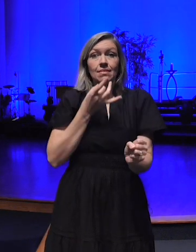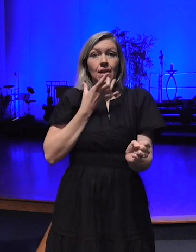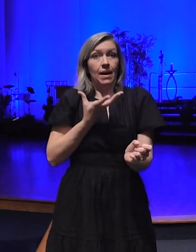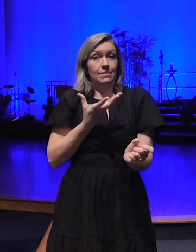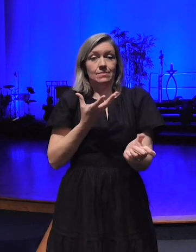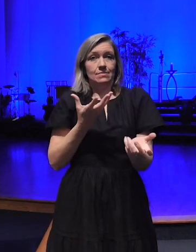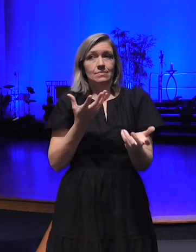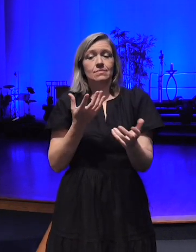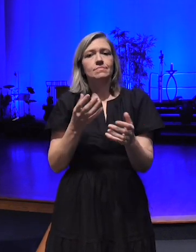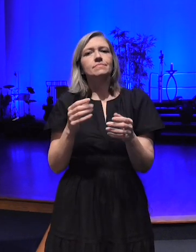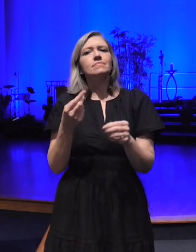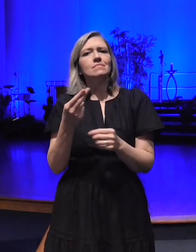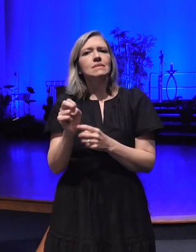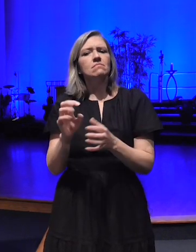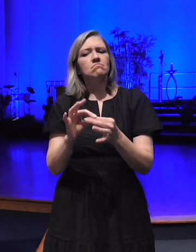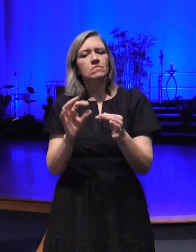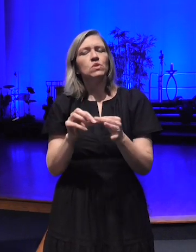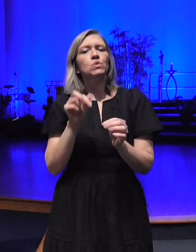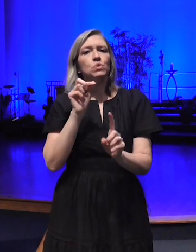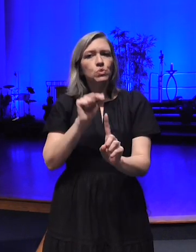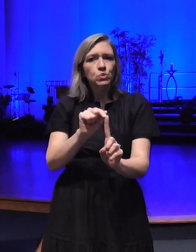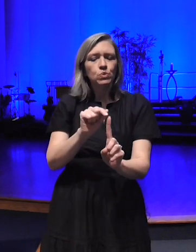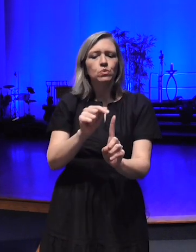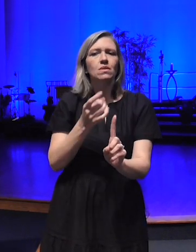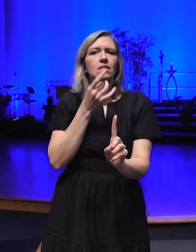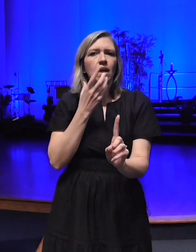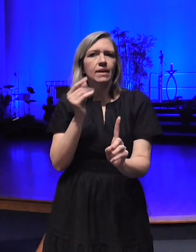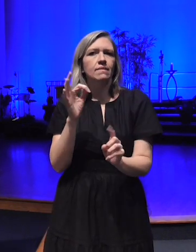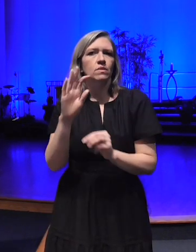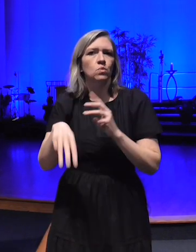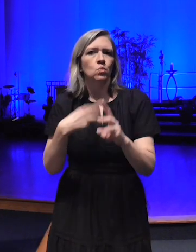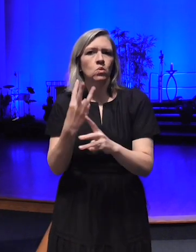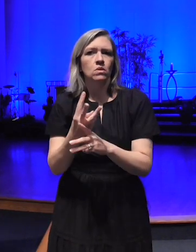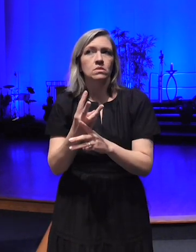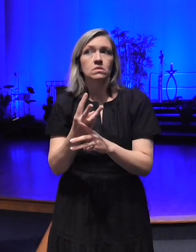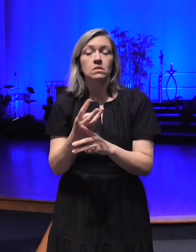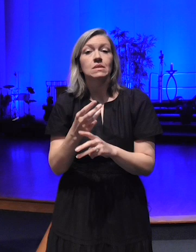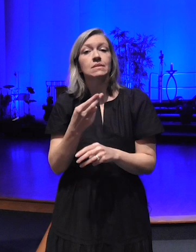la luz del mundo, deja que tu luz brille y dijo: II y cada vez que hablaba del I él".